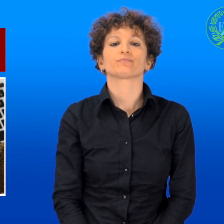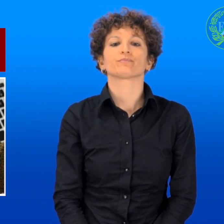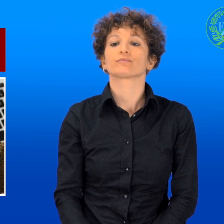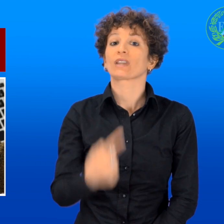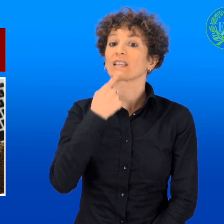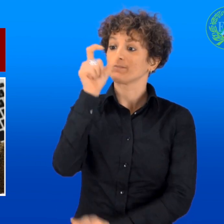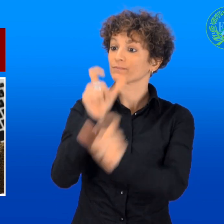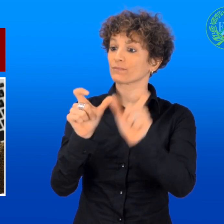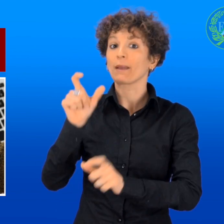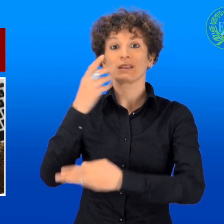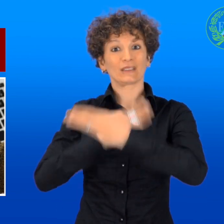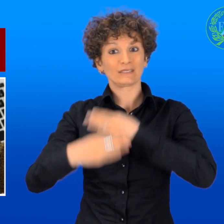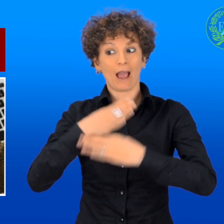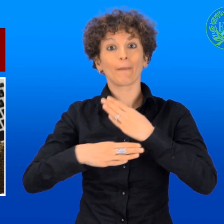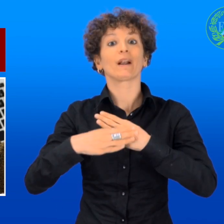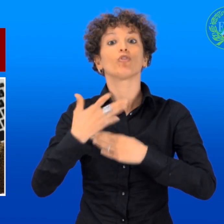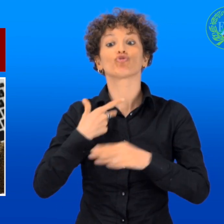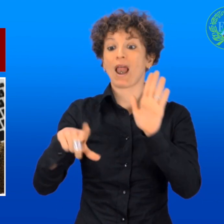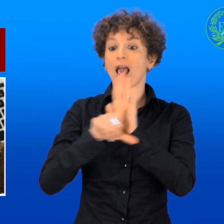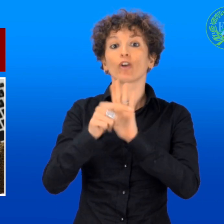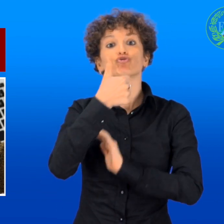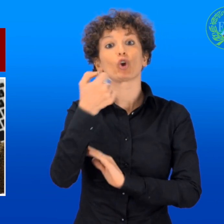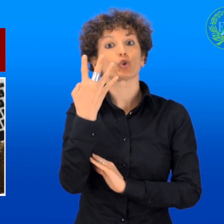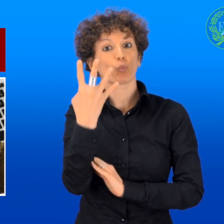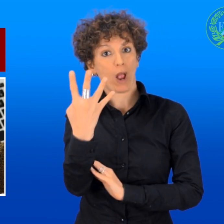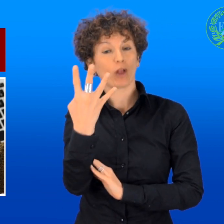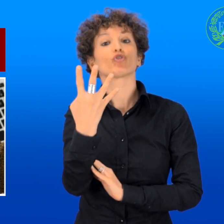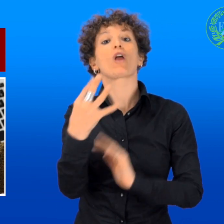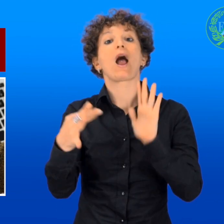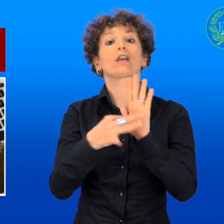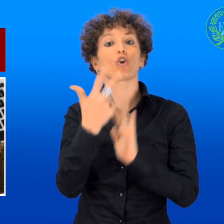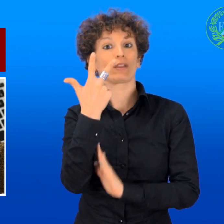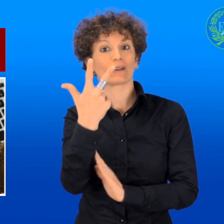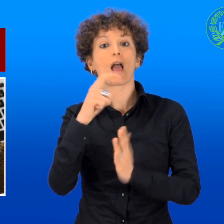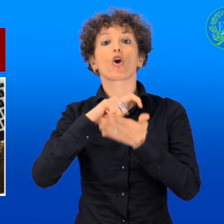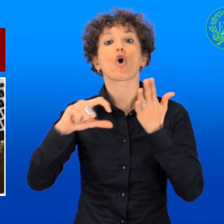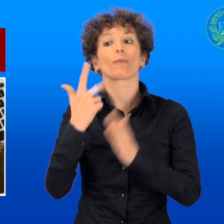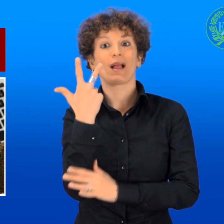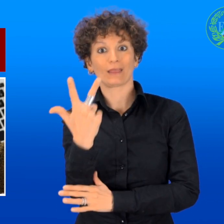Come già riportato su queste pagine, ricordiamo cha tale opportunità riguarda anche le persone con disabilità